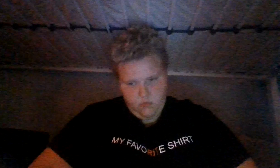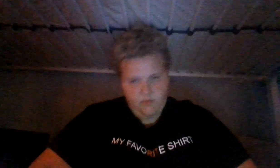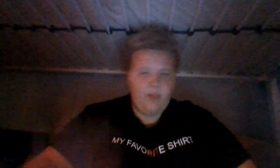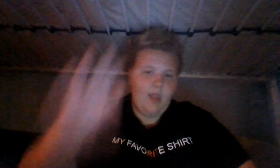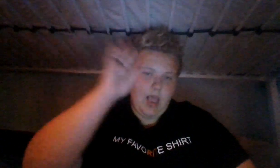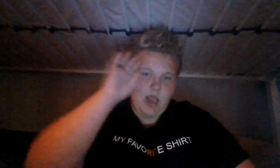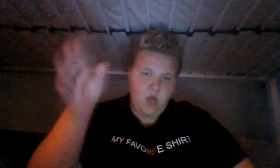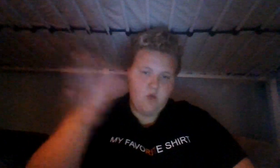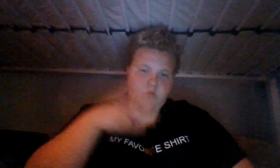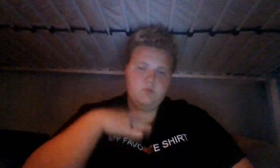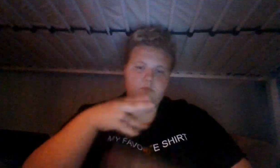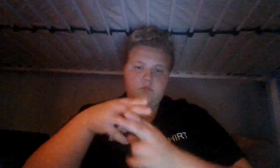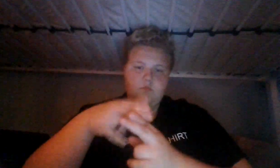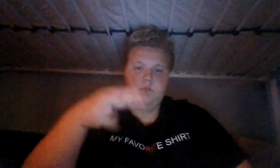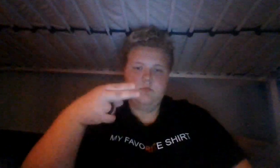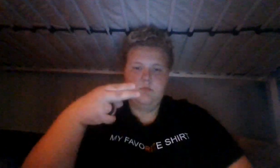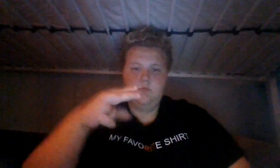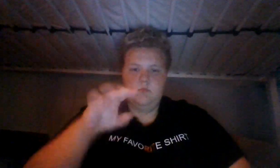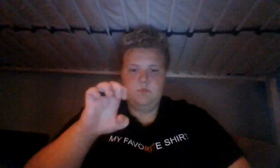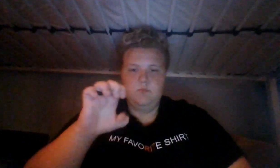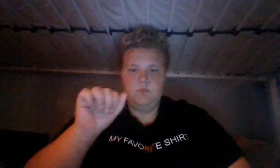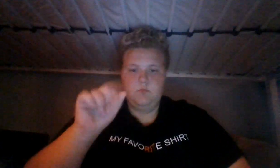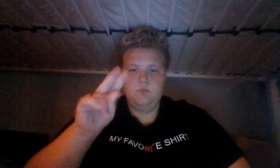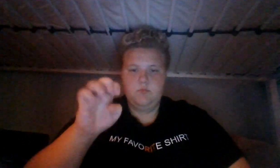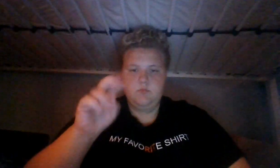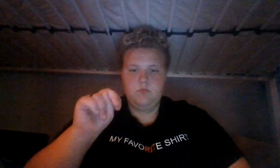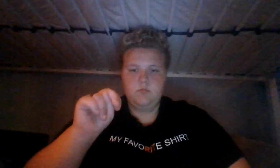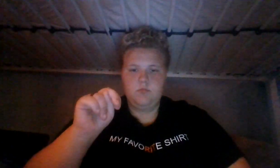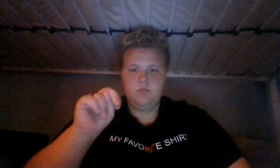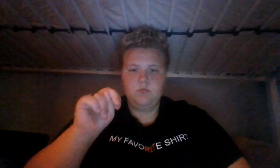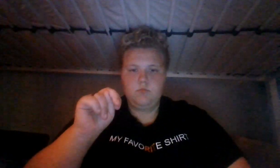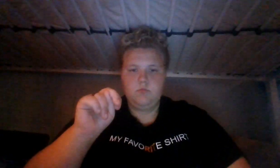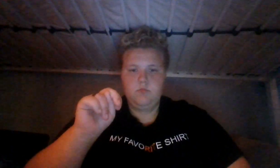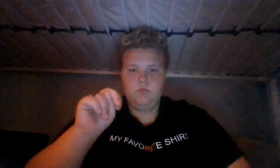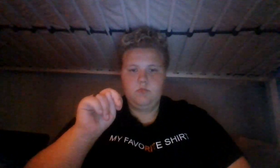hello my name is heaven